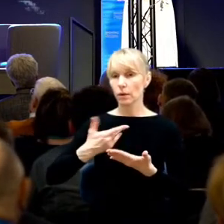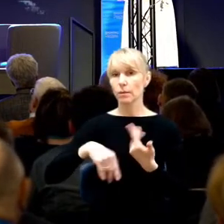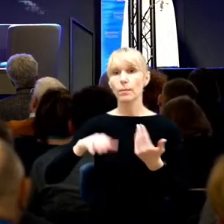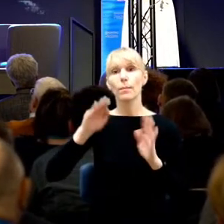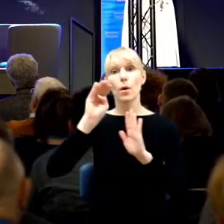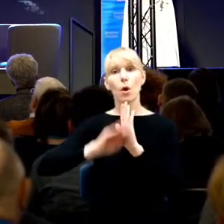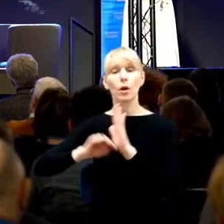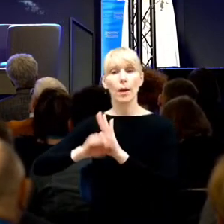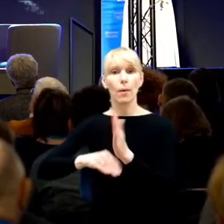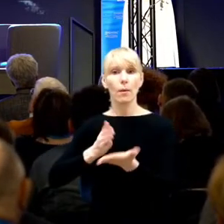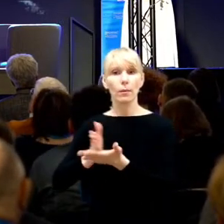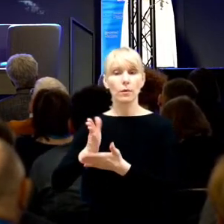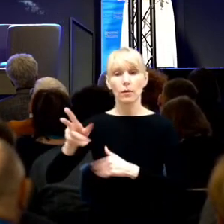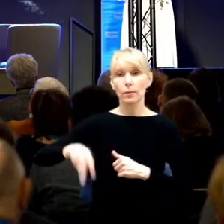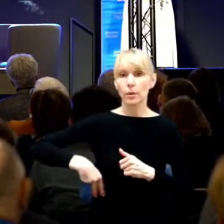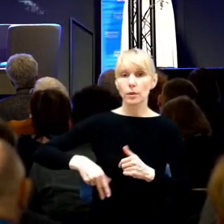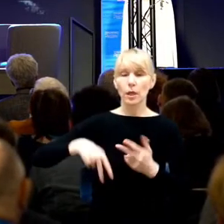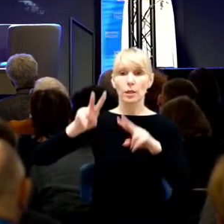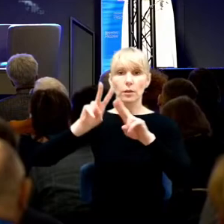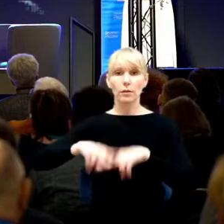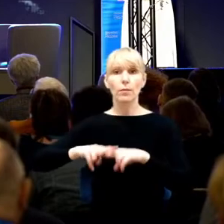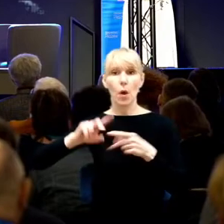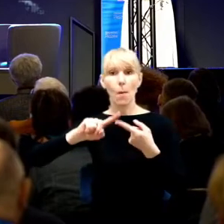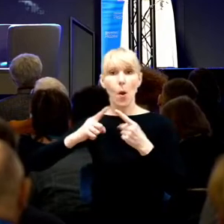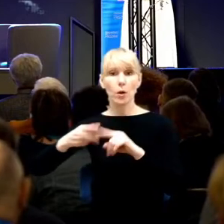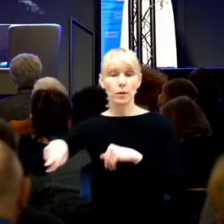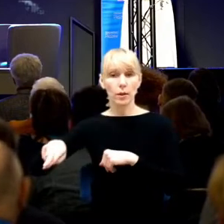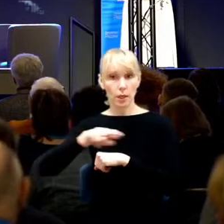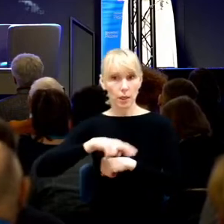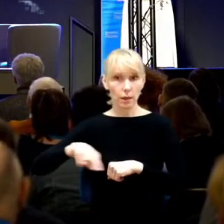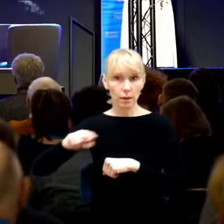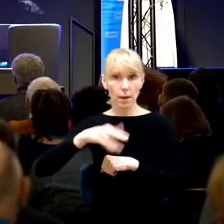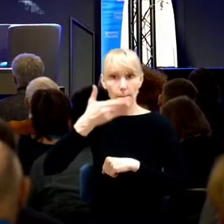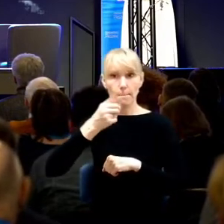Ministerstwa Funduszy i Polityki Regionalnej, Pan Maciej Aulak.